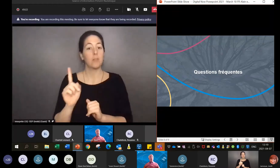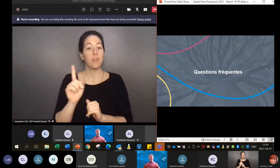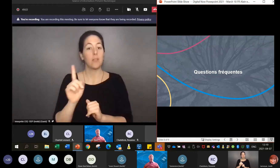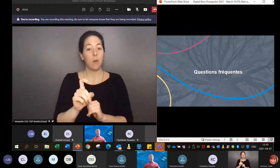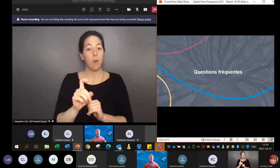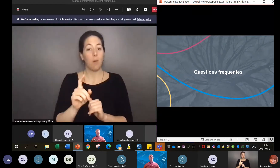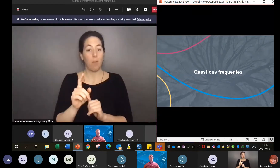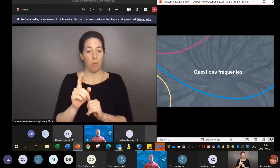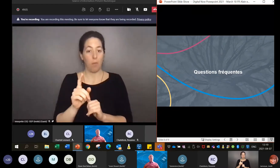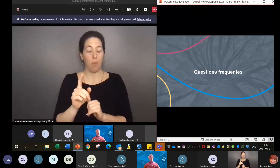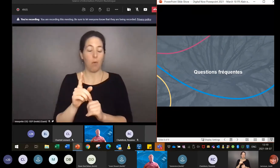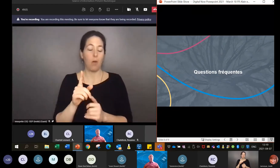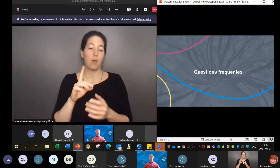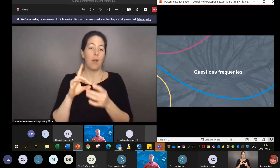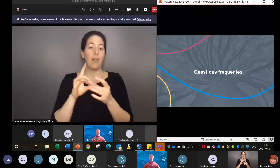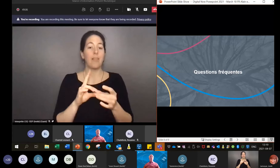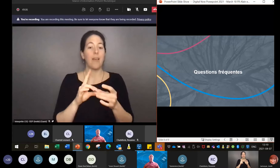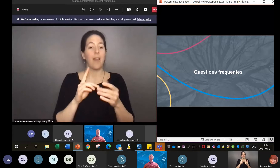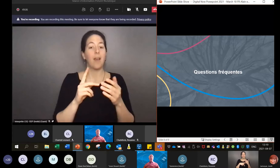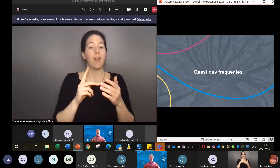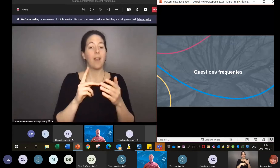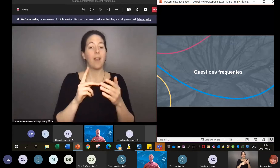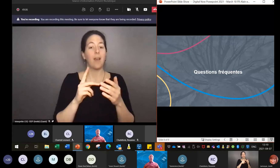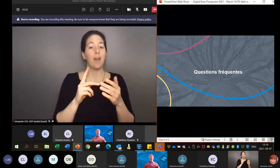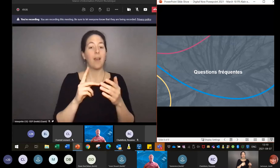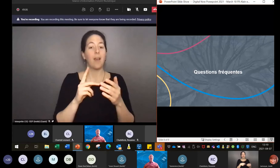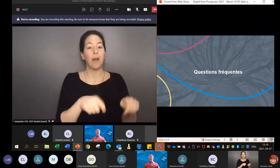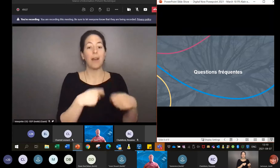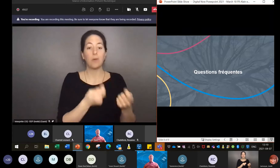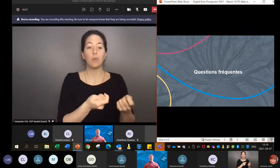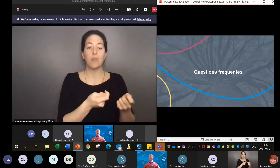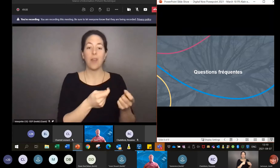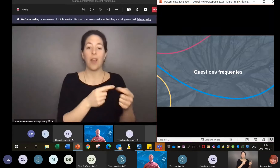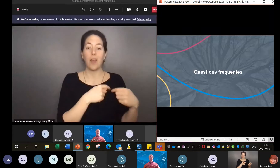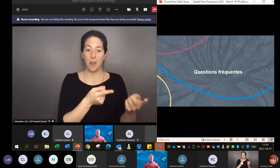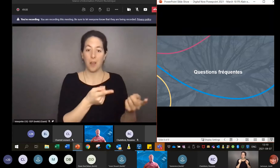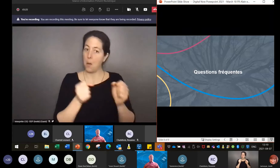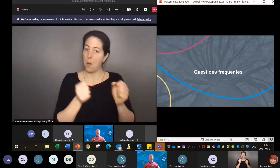réguliers. Vous pouvez déposer aux programmes